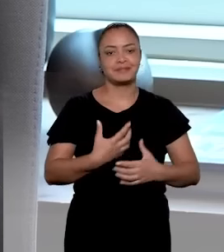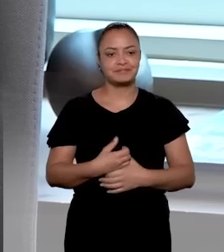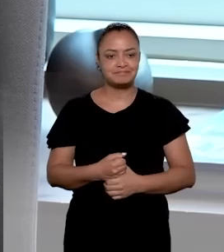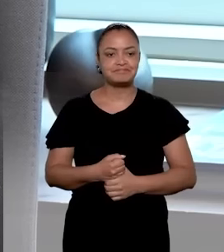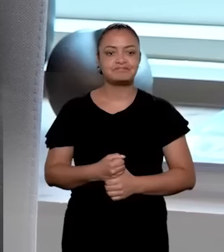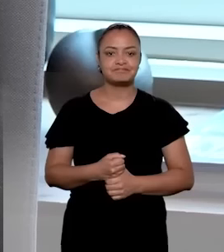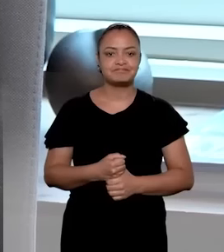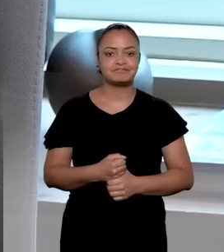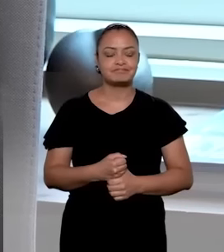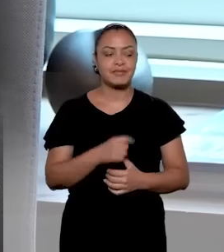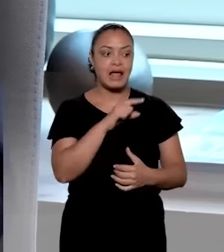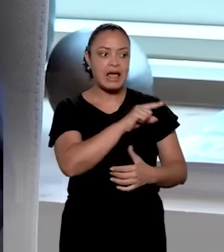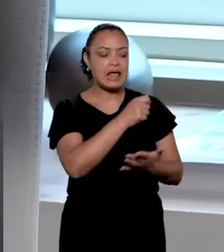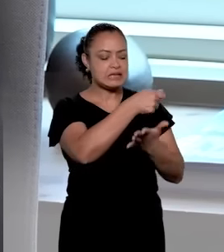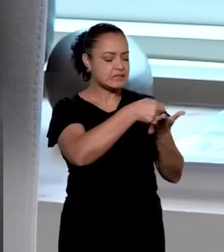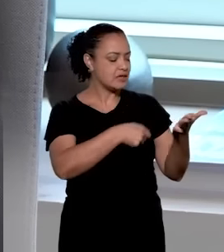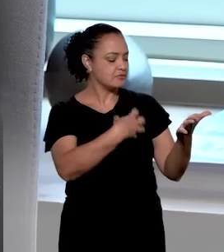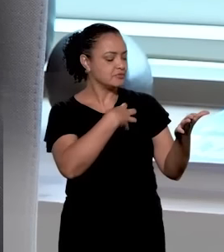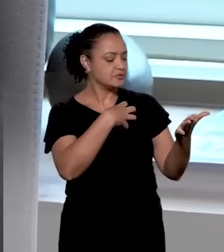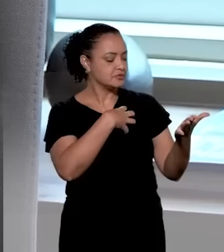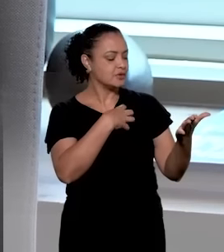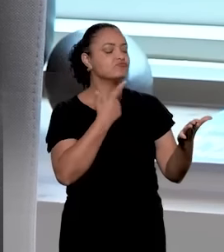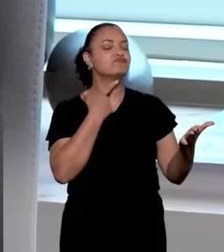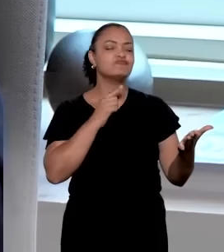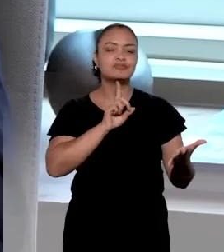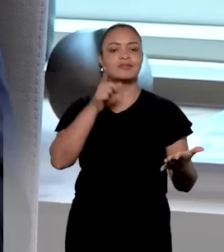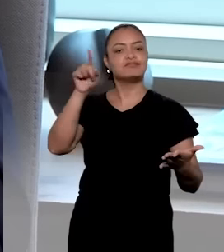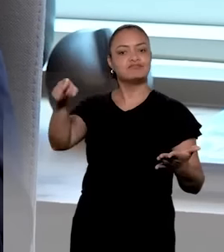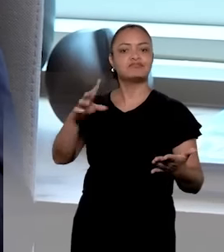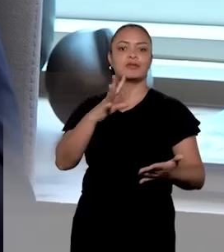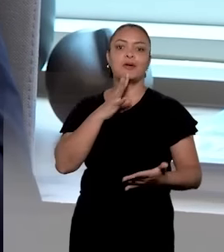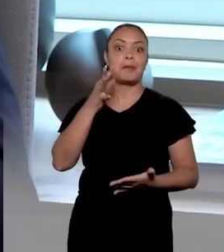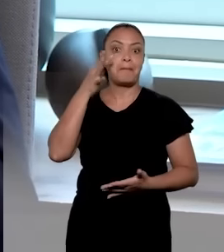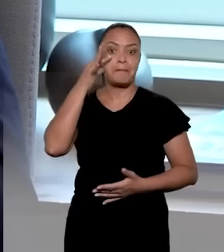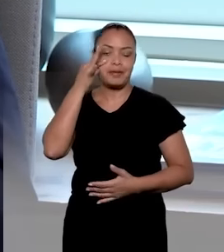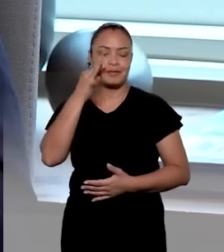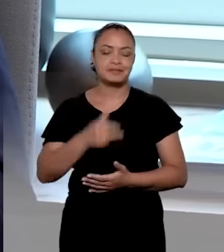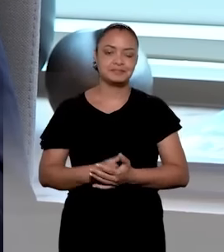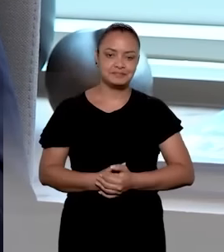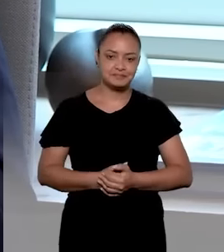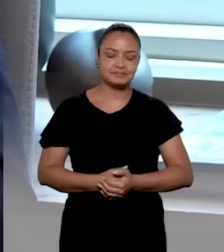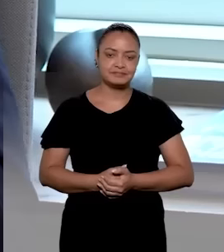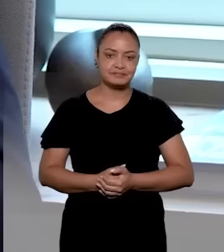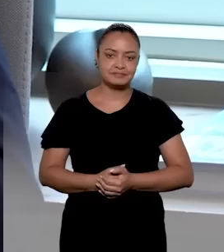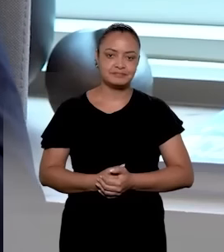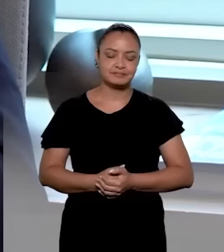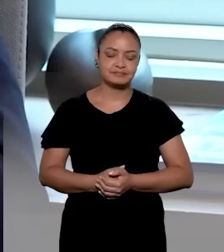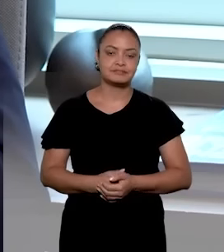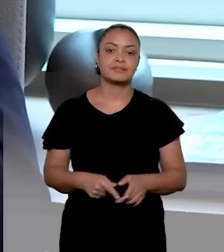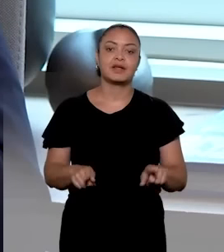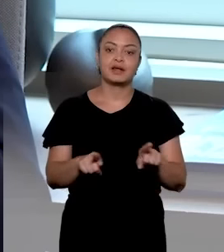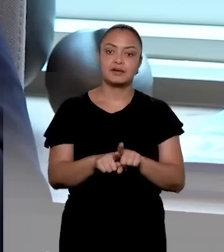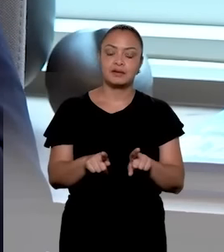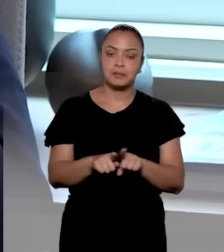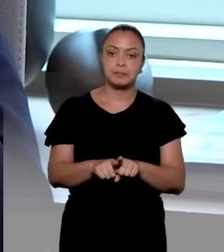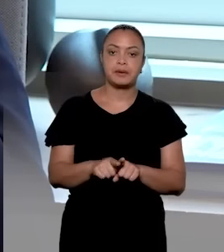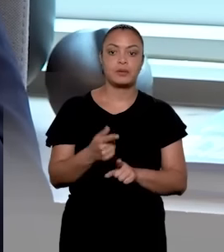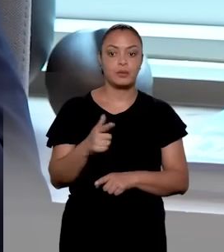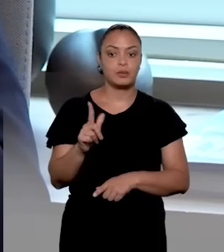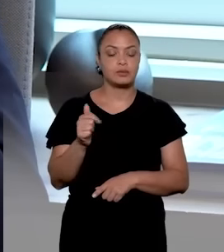no que ele escreve me motivou a ir vê-la. Assim como, o Gabriel García Márquez,